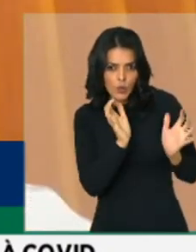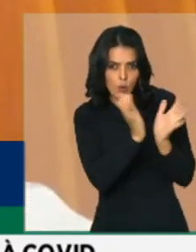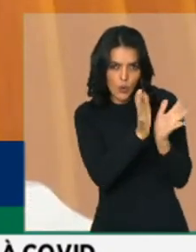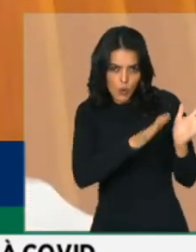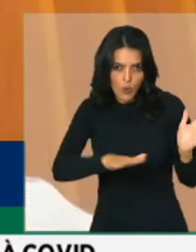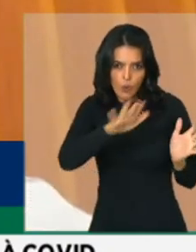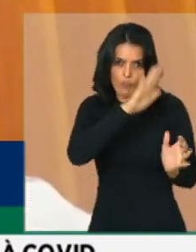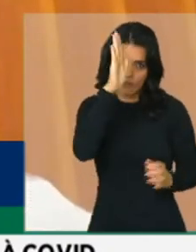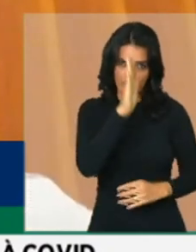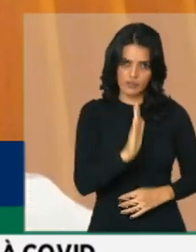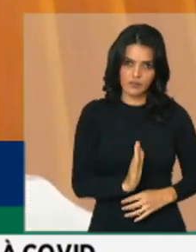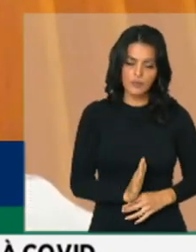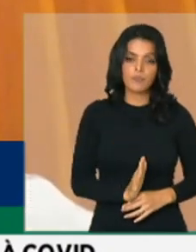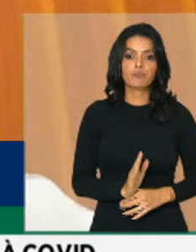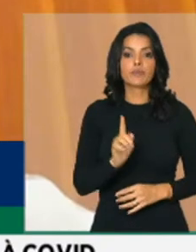MILHÕES DE DOSES. SE O BRASIL